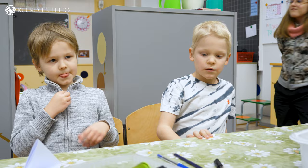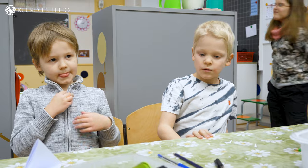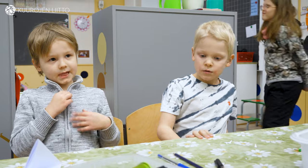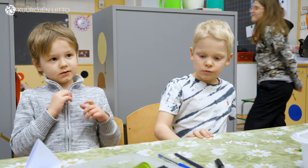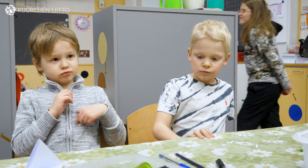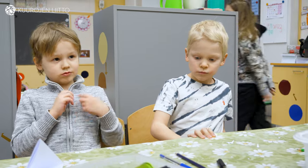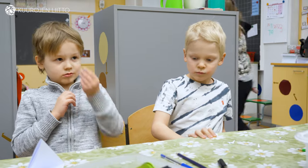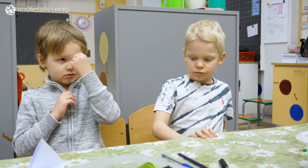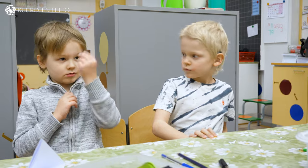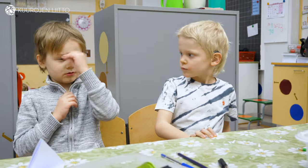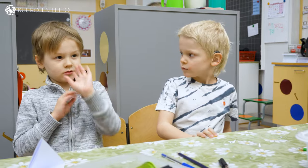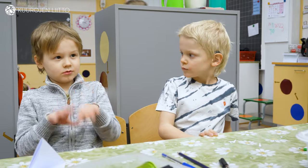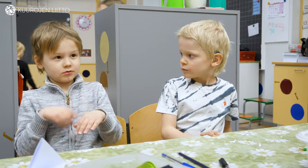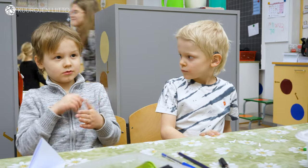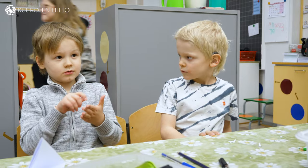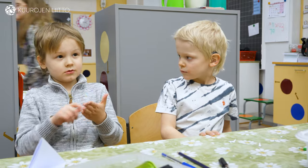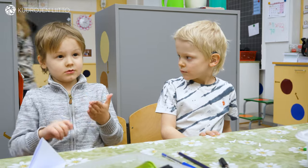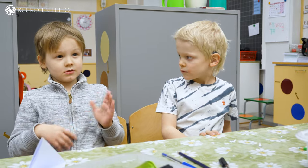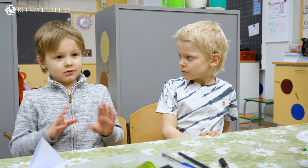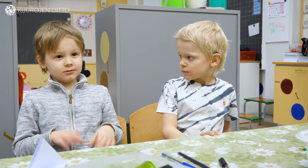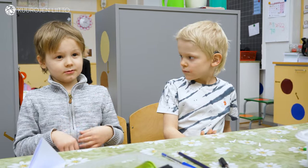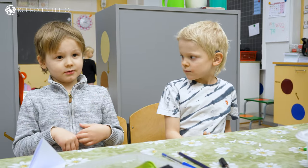Olen myös opetellut kirjoittamaan.